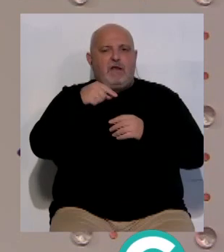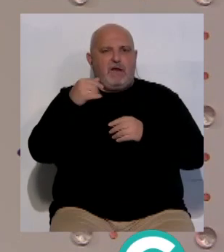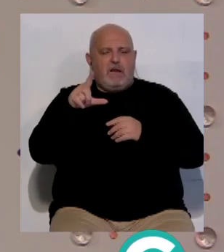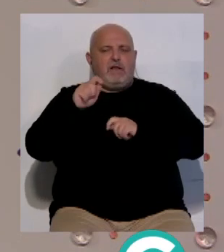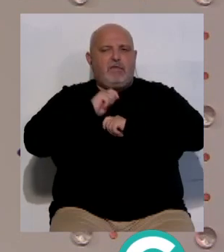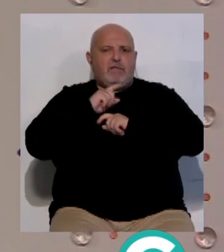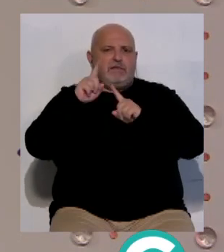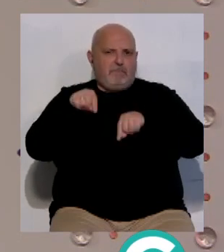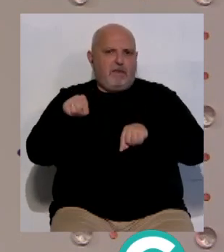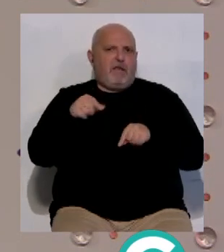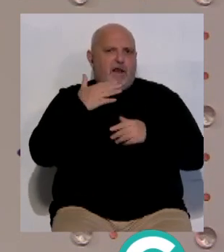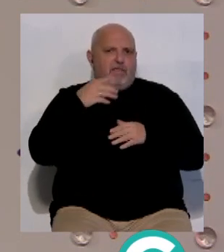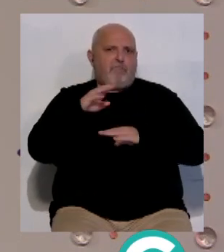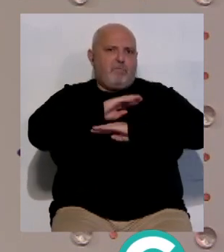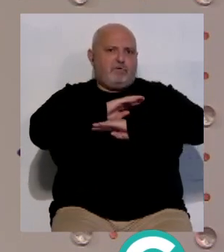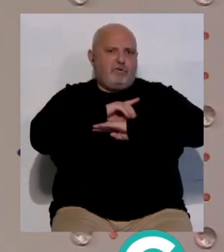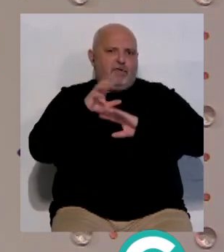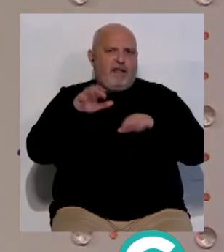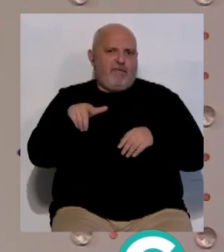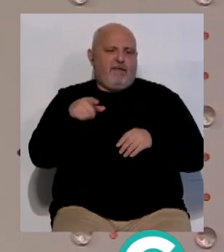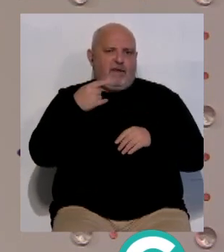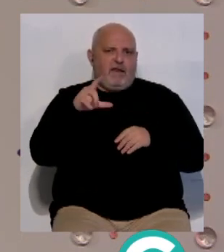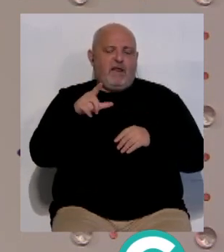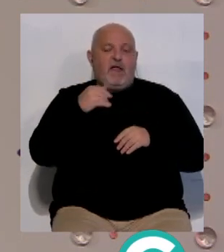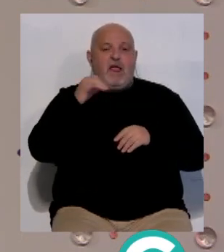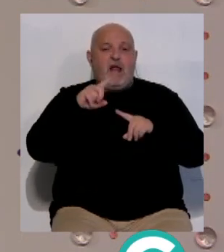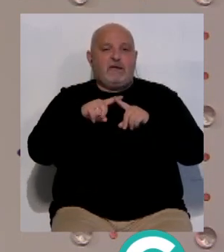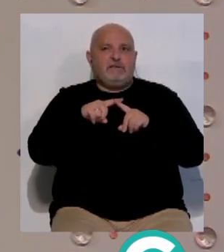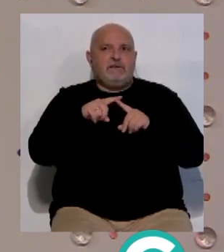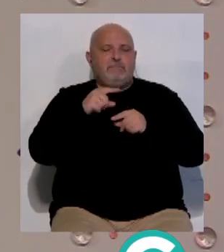lo está dando y estamos viendo una versión muy mejorada de un Alex que partido a partido está